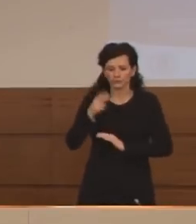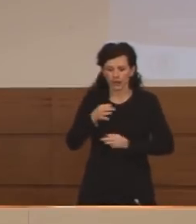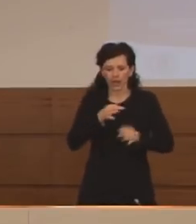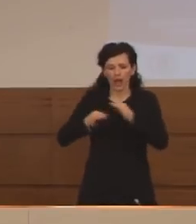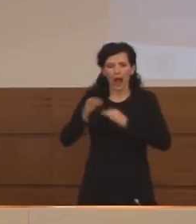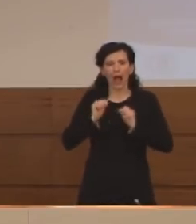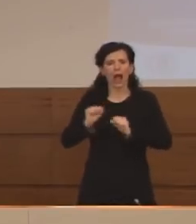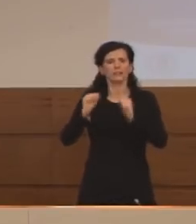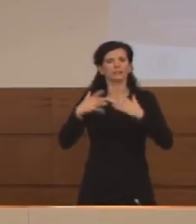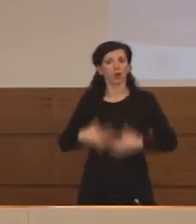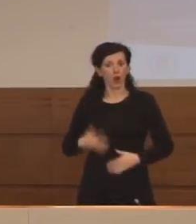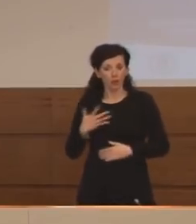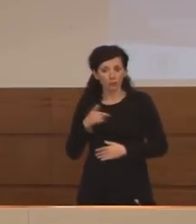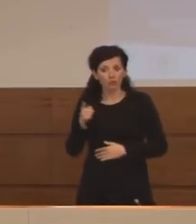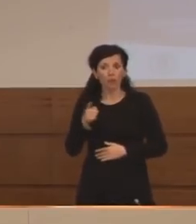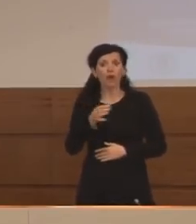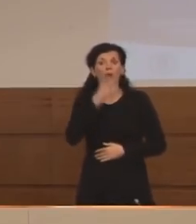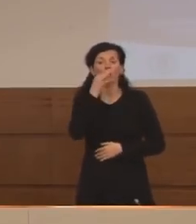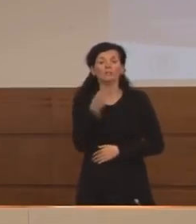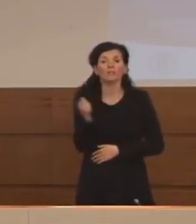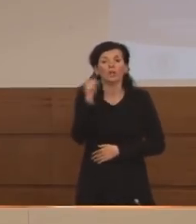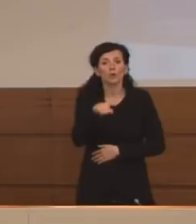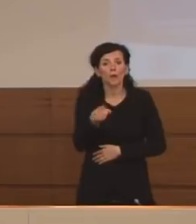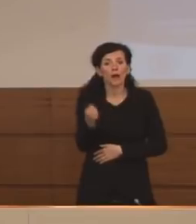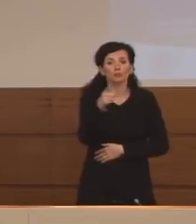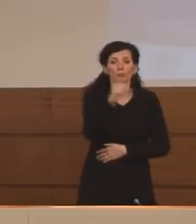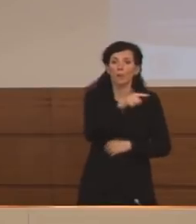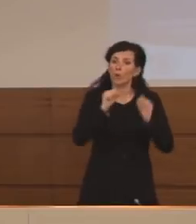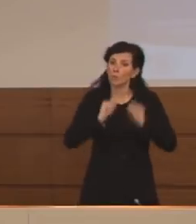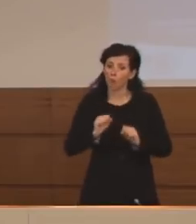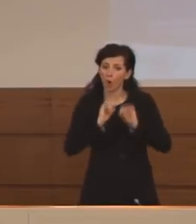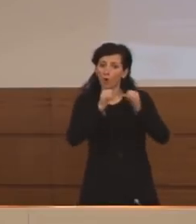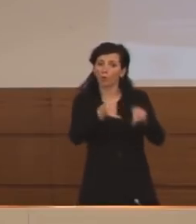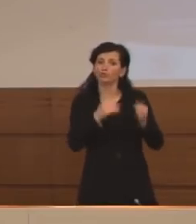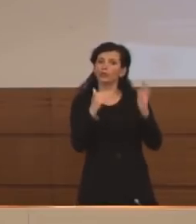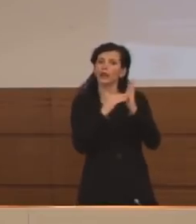potrà uscire di casa? Cioè, dovrà comunque mantenere tutte le regole?